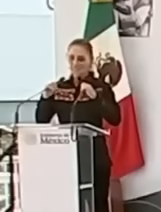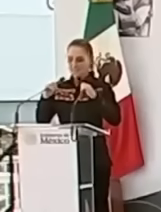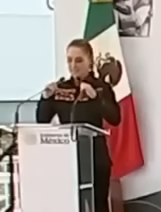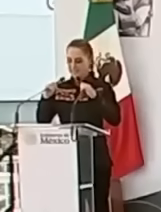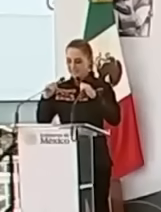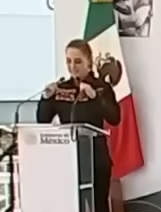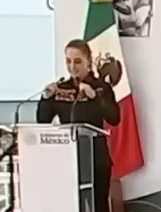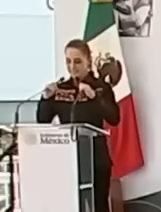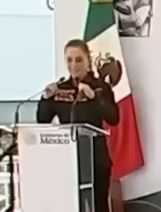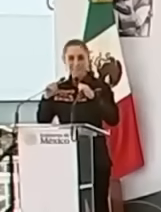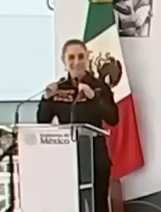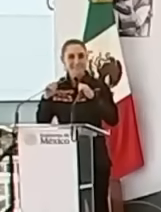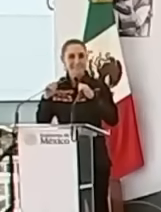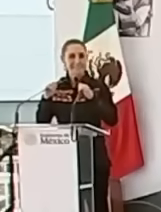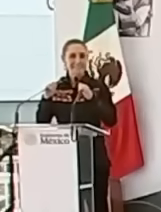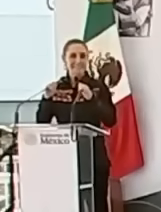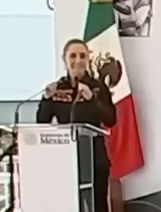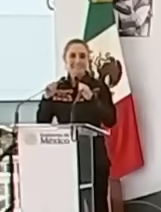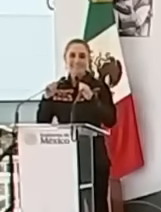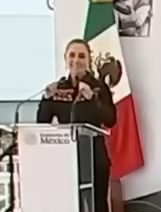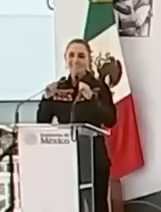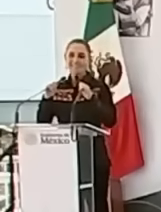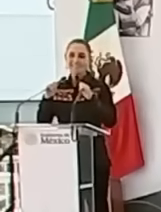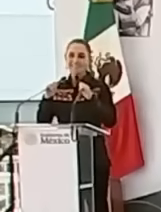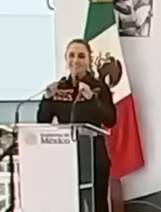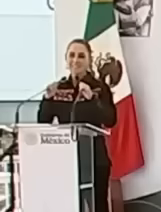Muchas gracias.